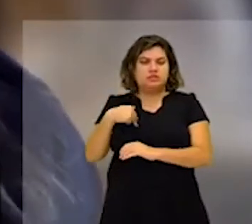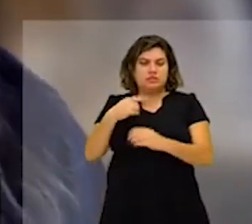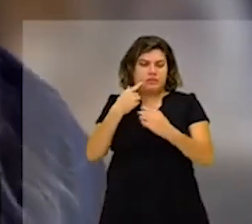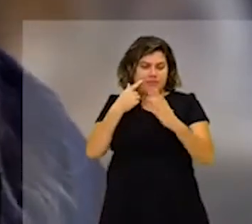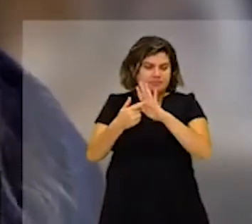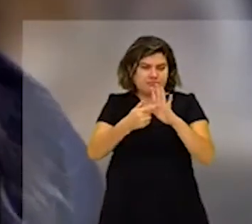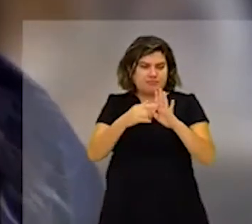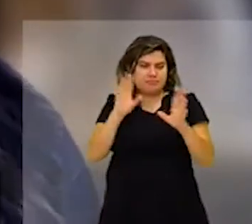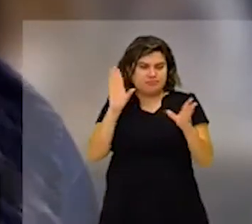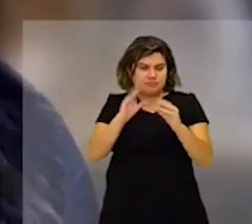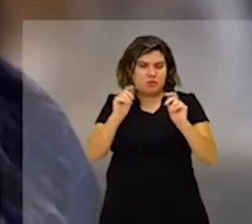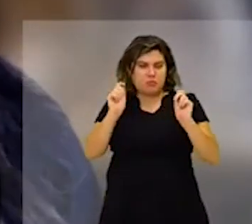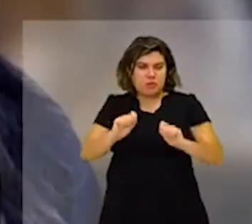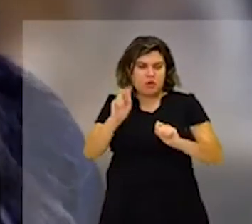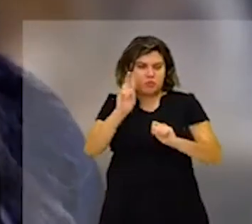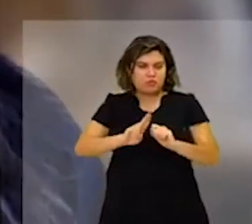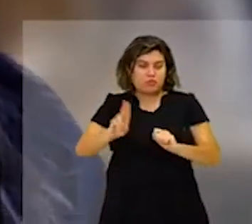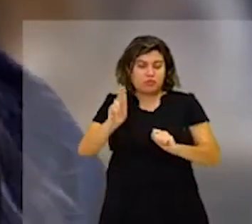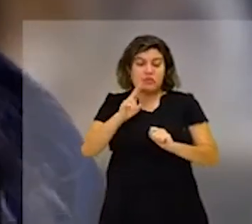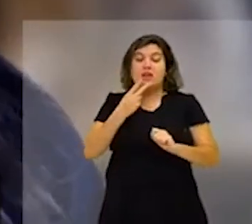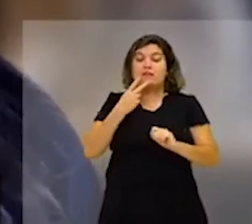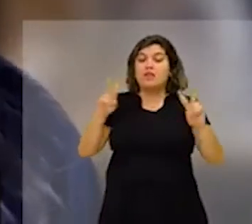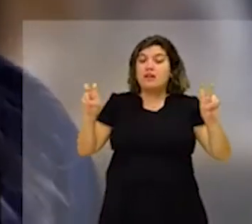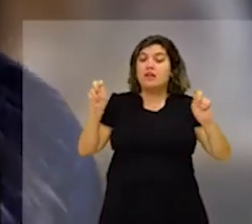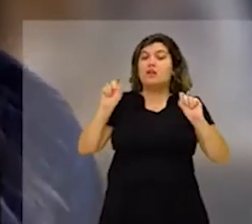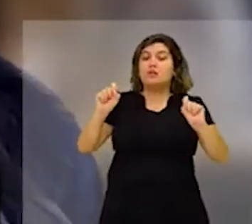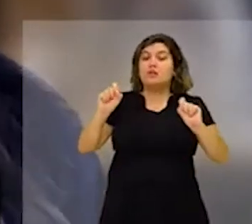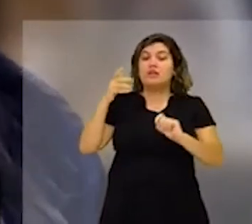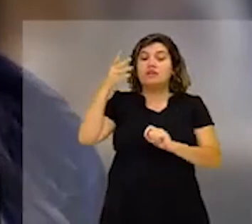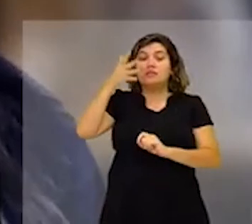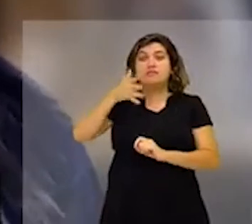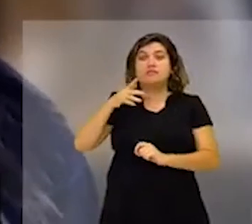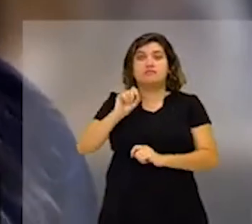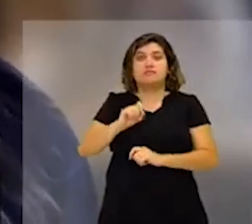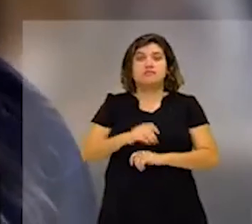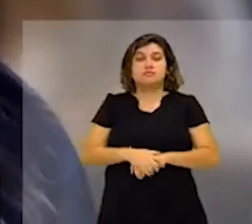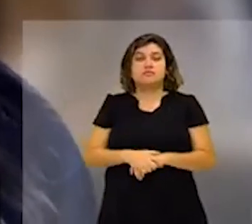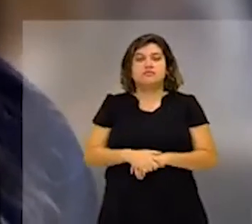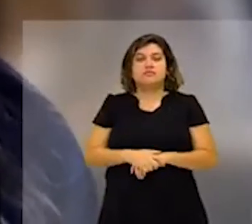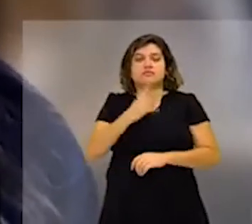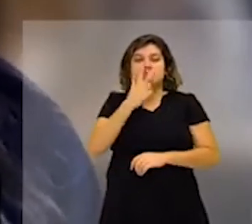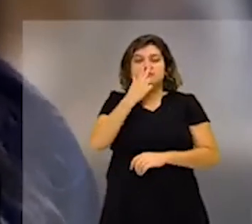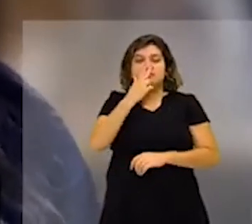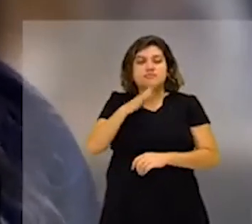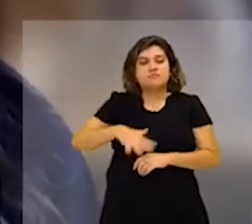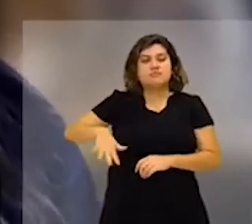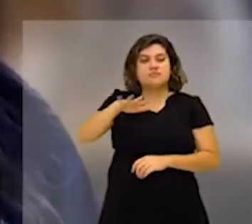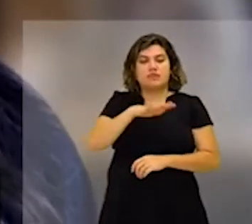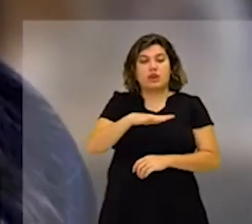bom então ela começa assim todas as palavras dela em sentido amplo a cultura é a criação coletiva